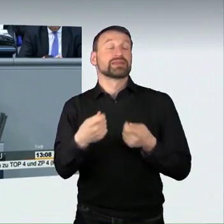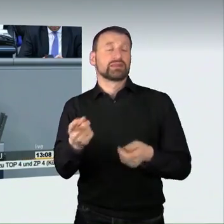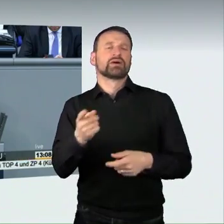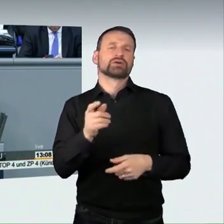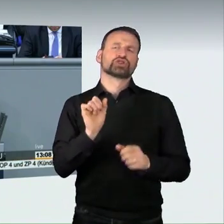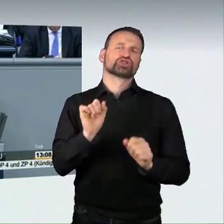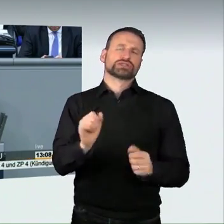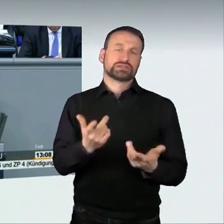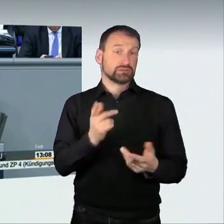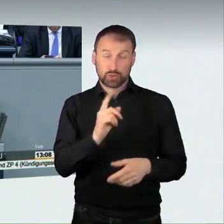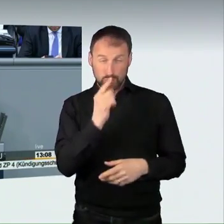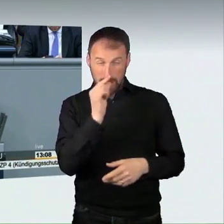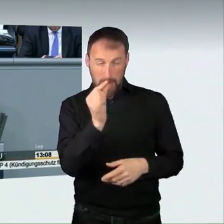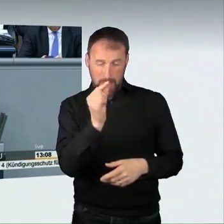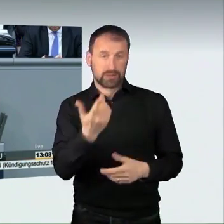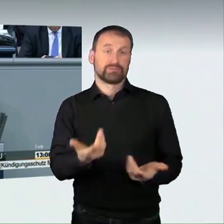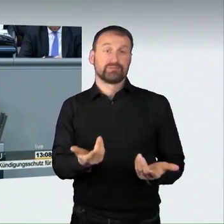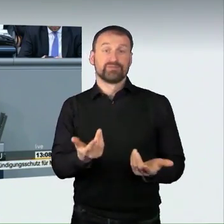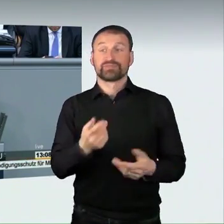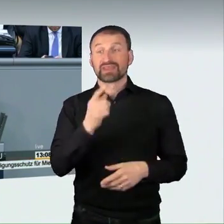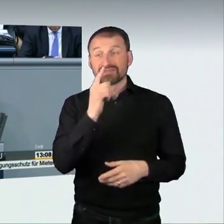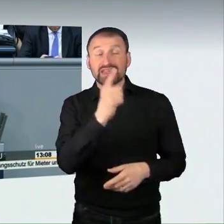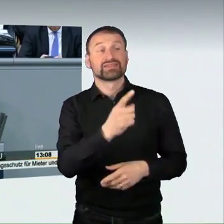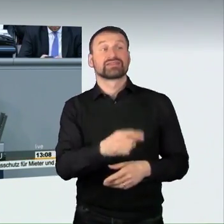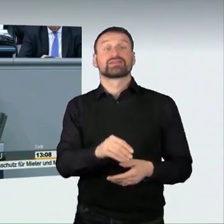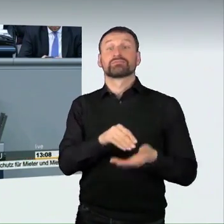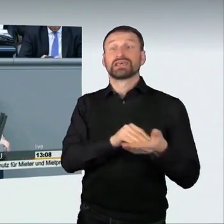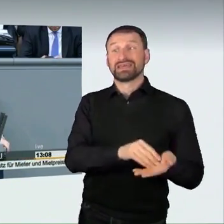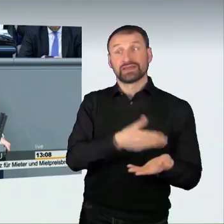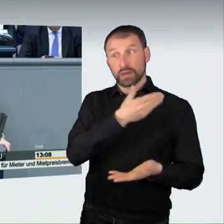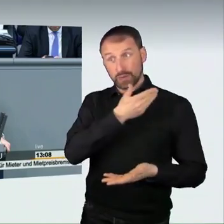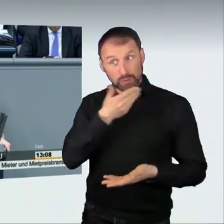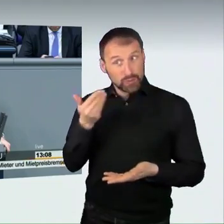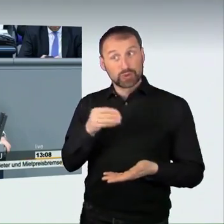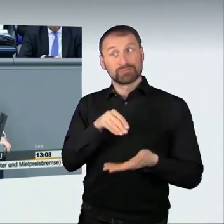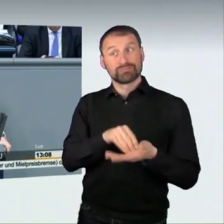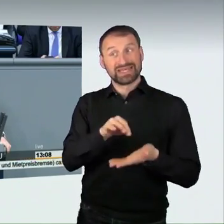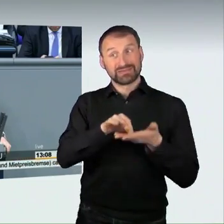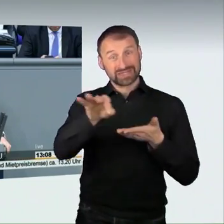bei der Nichtzahlung von Miete. Es gibt gute Gründe, warum wir hier zwischen außerordentlicher Kündigung